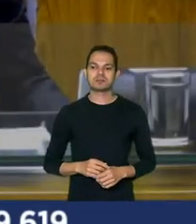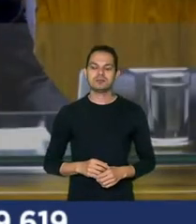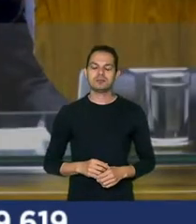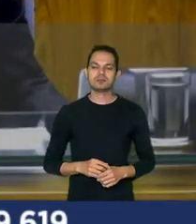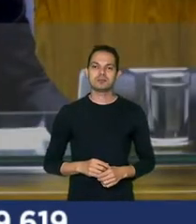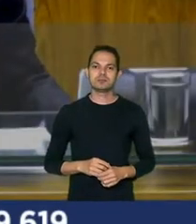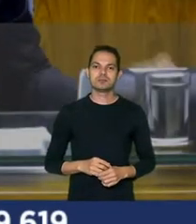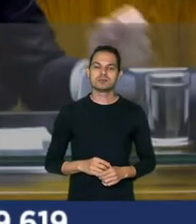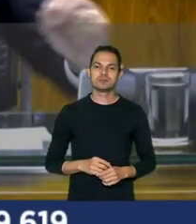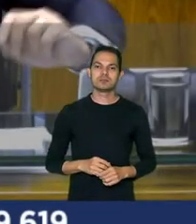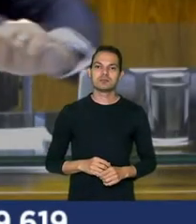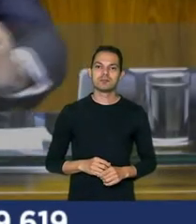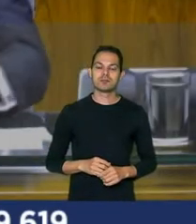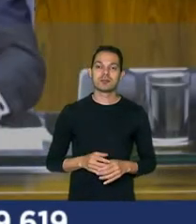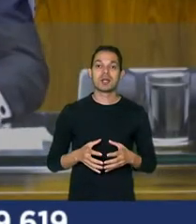DE LICENÇA, NÃO SABE LICITAÇÃO. A MAIORIA DOS